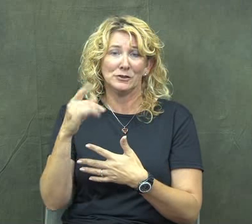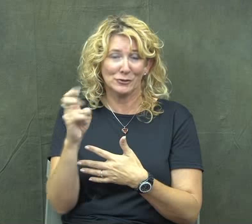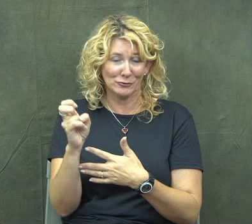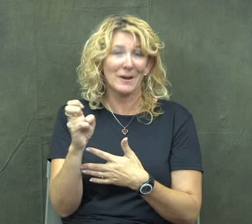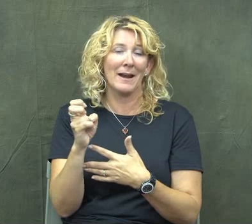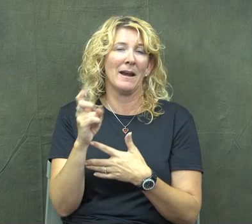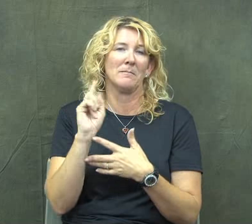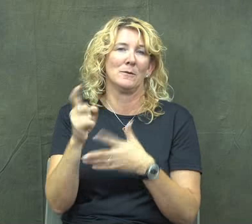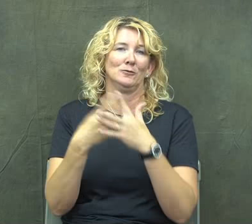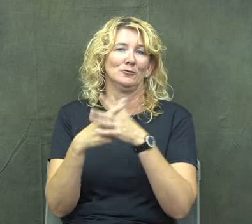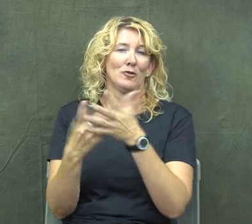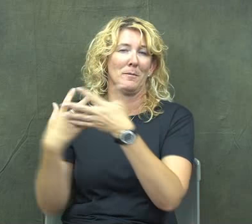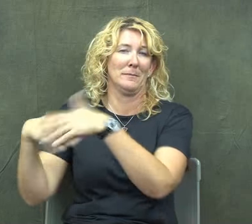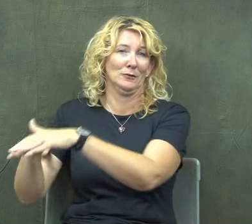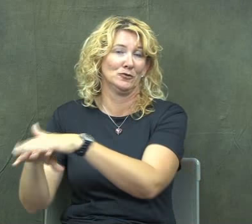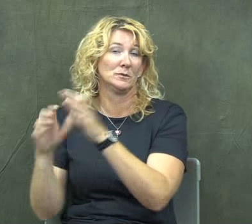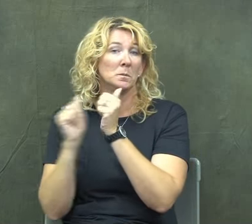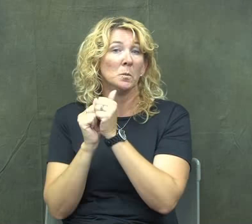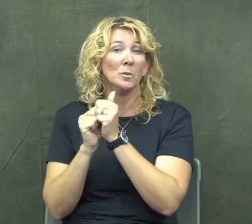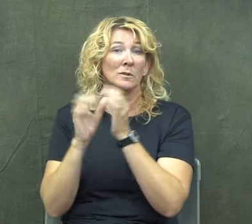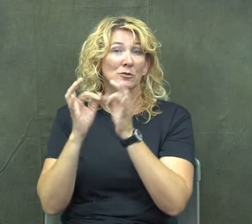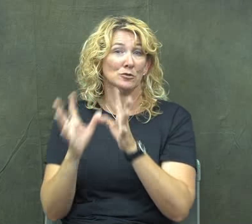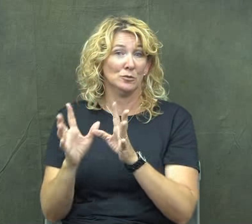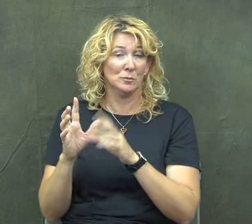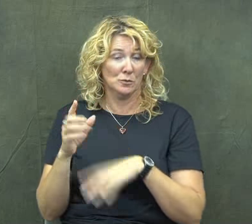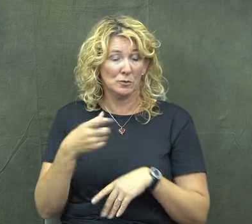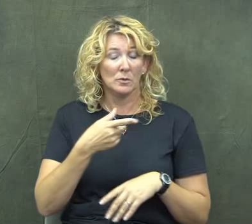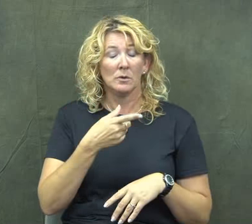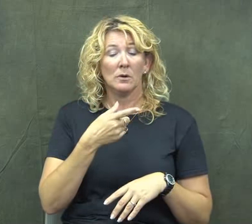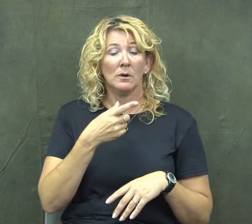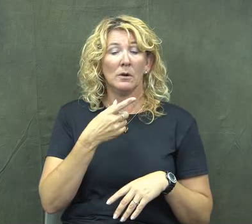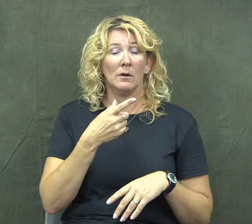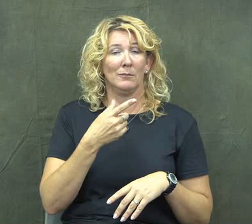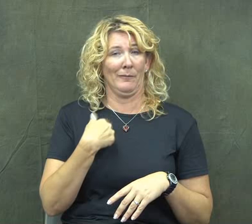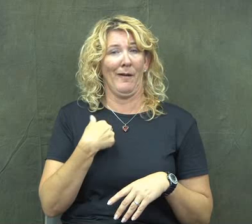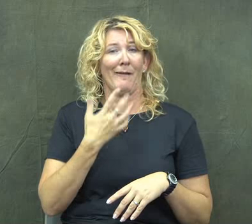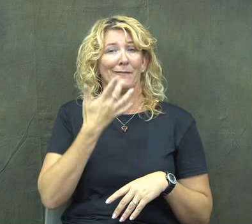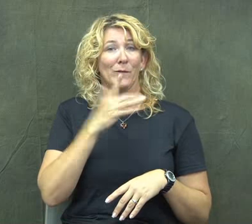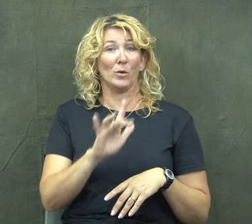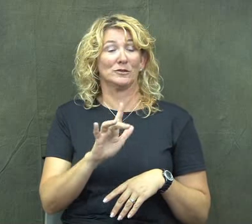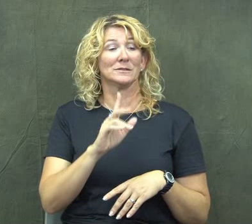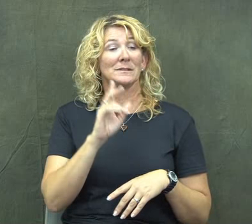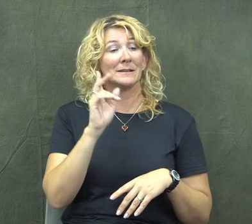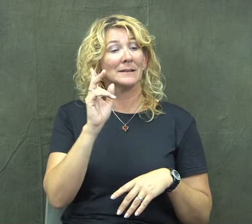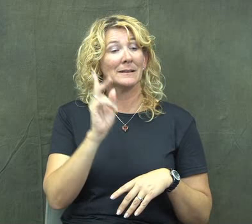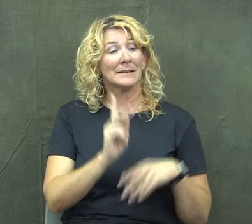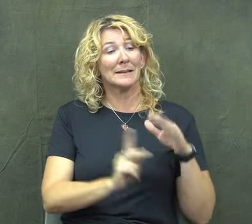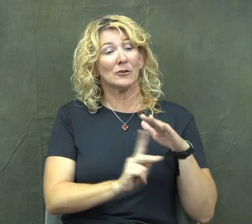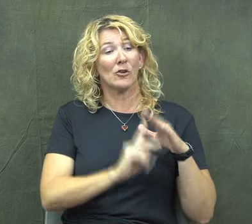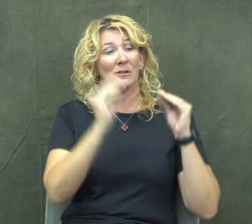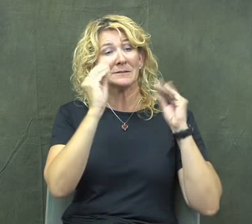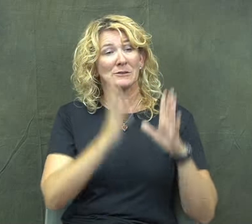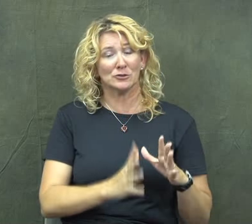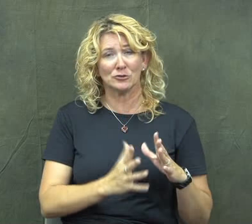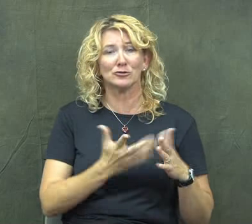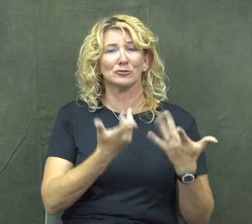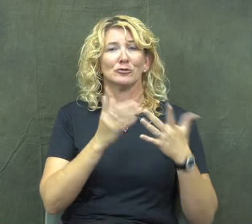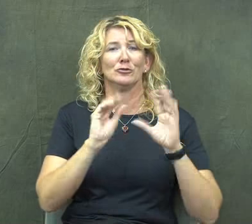y luego cuando se cambio al primer grado, estaba en clases ordinarias con intérprete. Y tuve la fortuna de hecho, de que